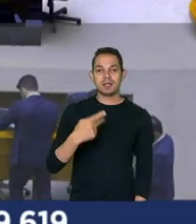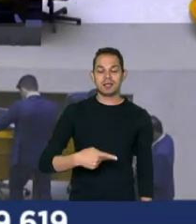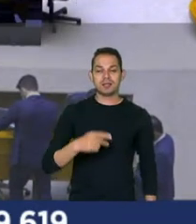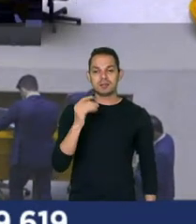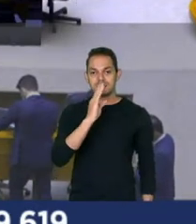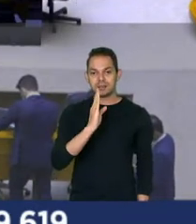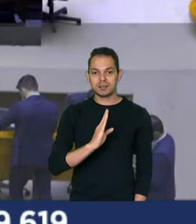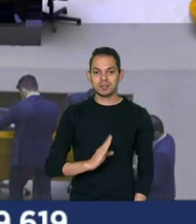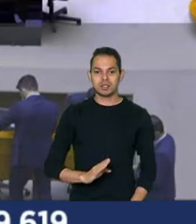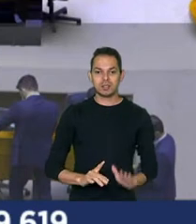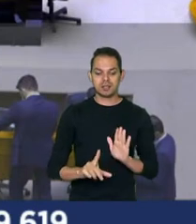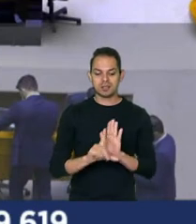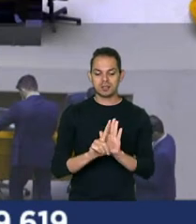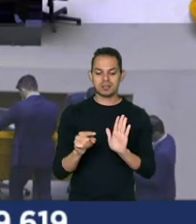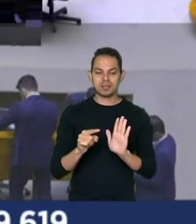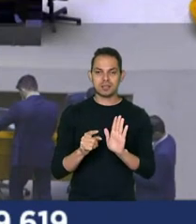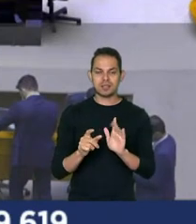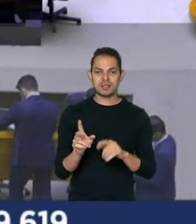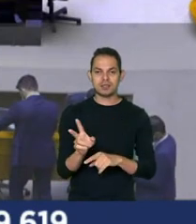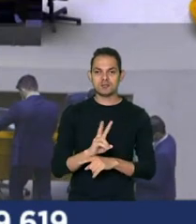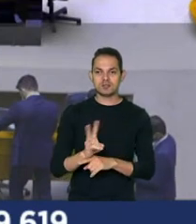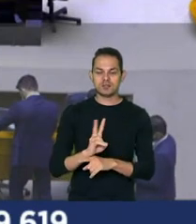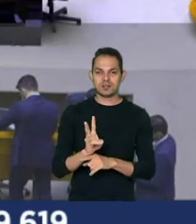ESTAMOS TRATANDO DA INDÚSTRIA DO JOGO COMO ENTRETENIMENTO. NO BRASIL, A LEGISLAÇÃO